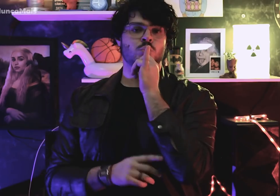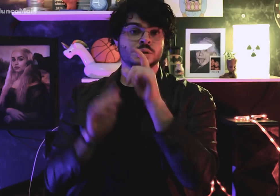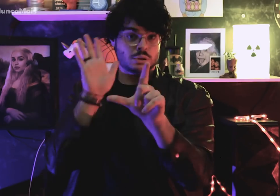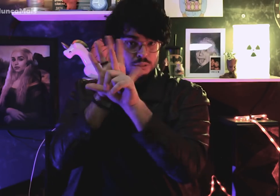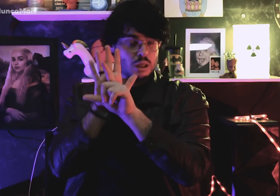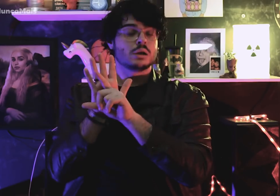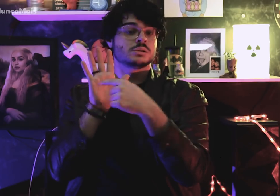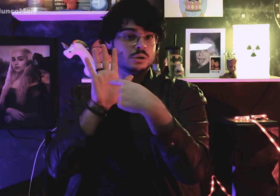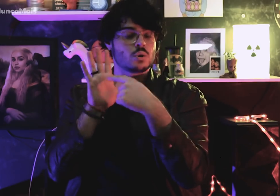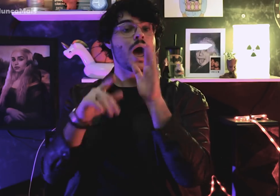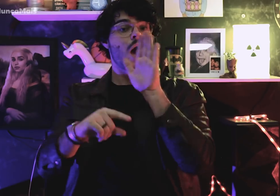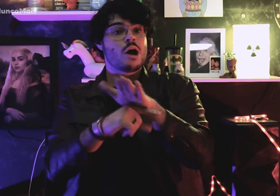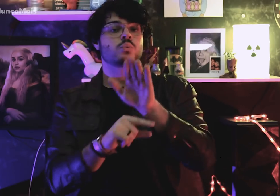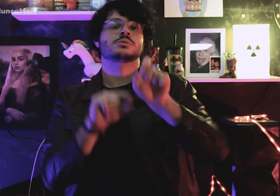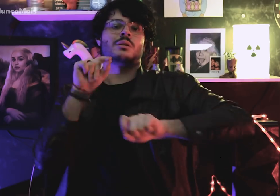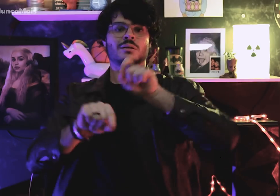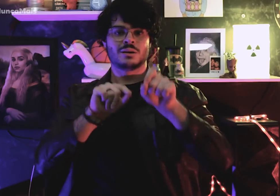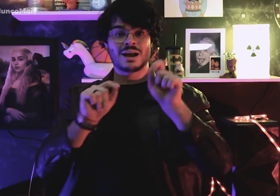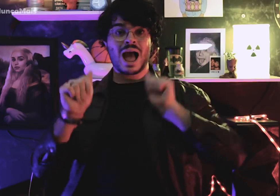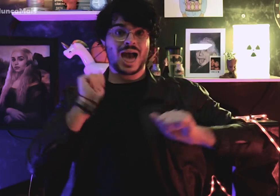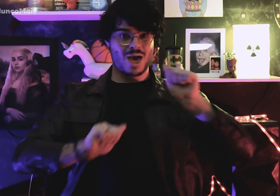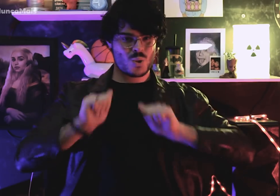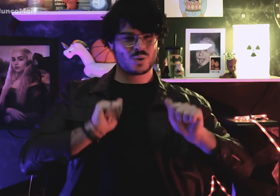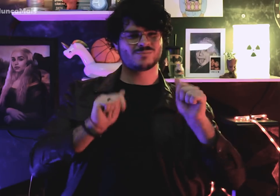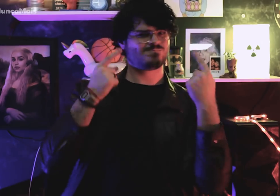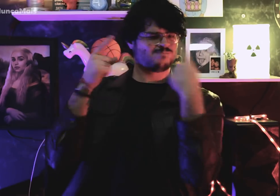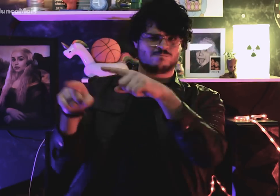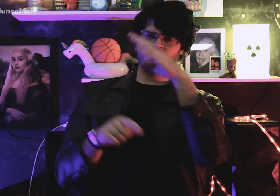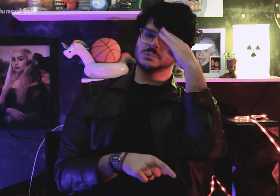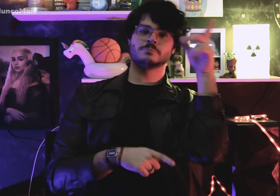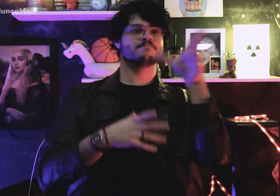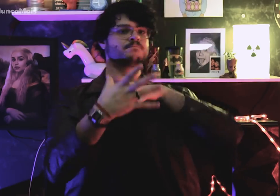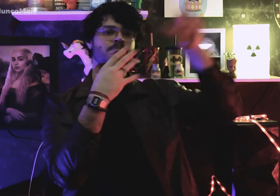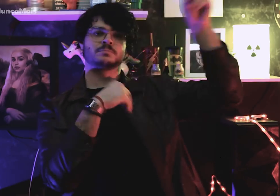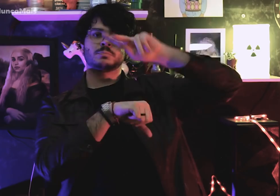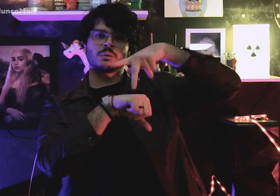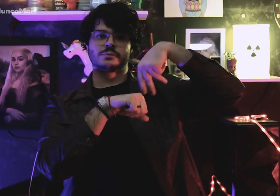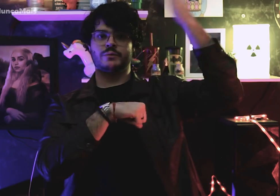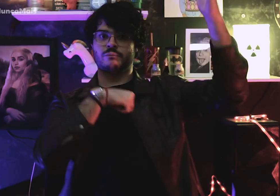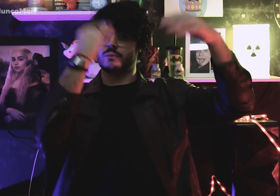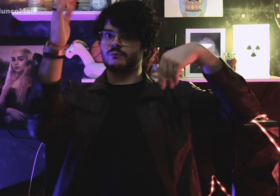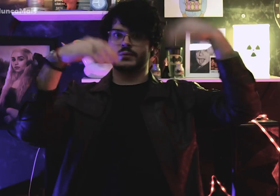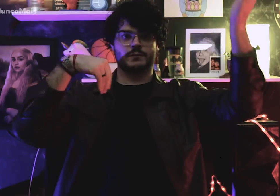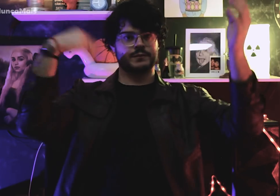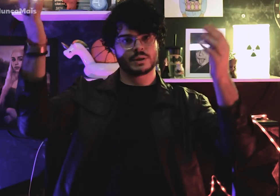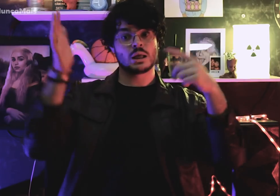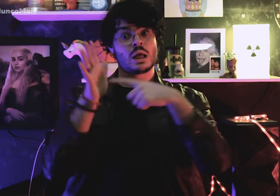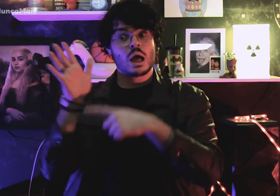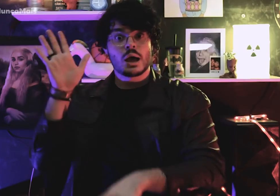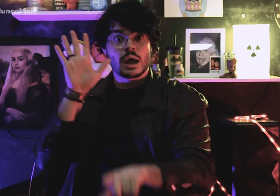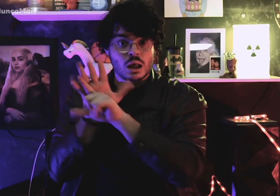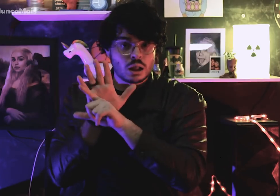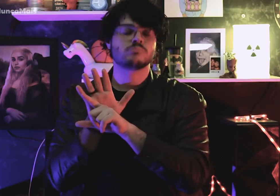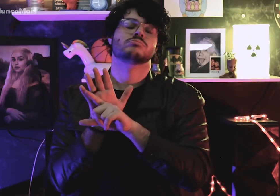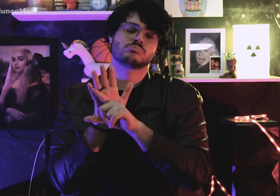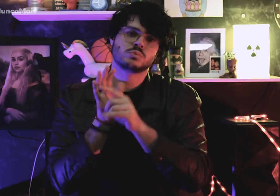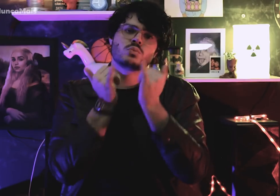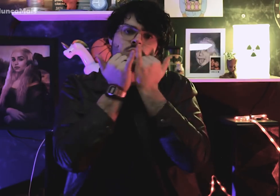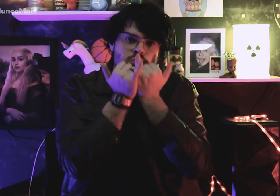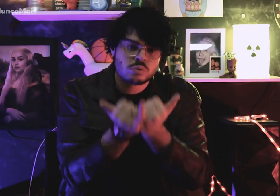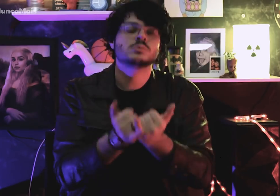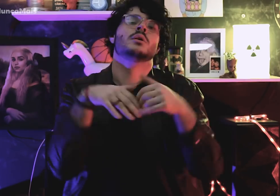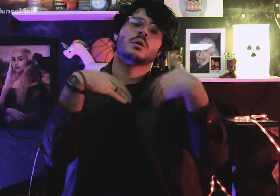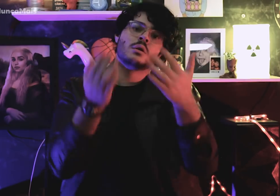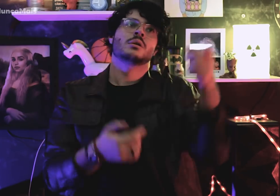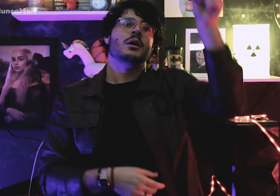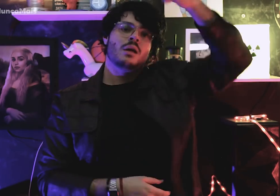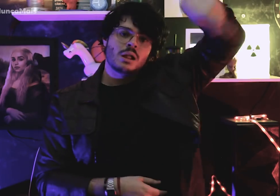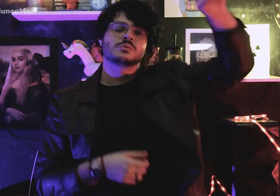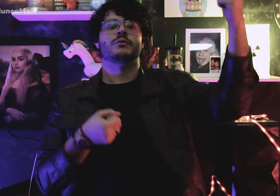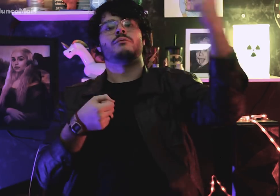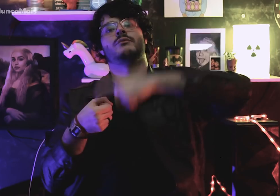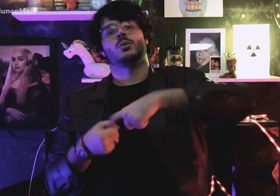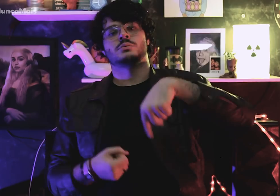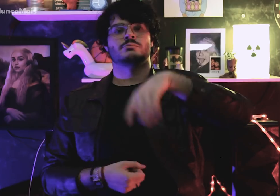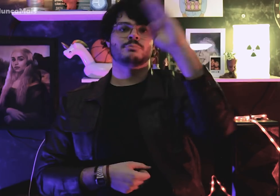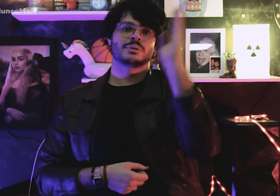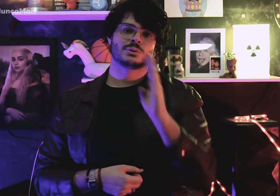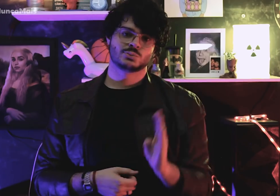Por exemplo, trouxeram os artistas opositores de volta ao país,